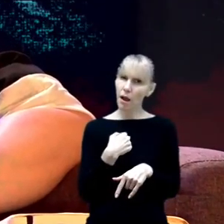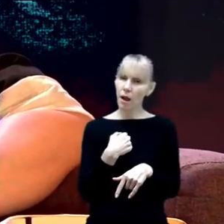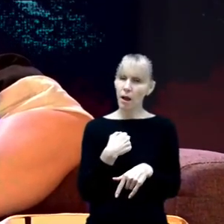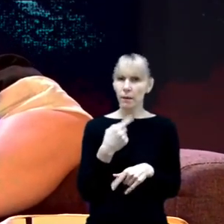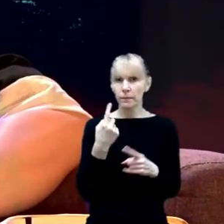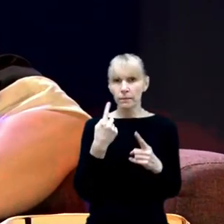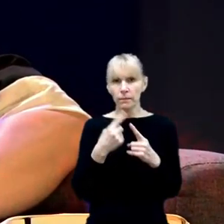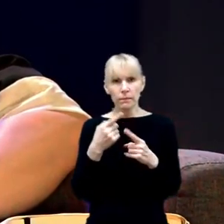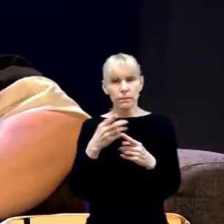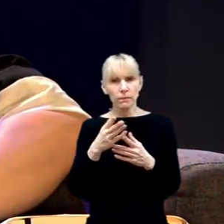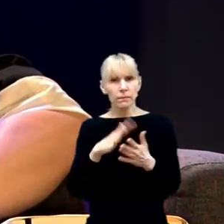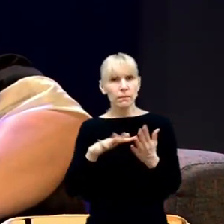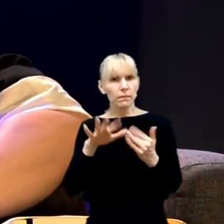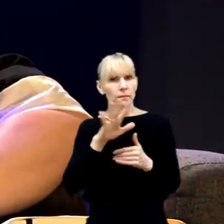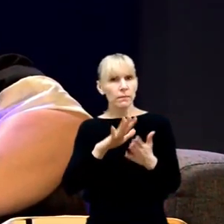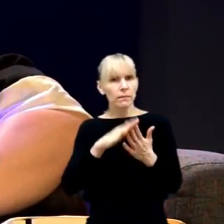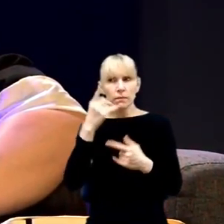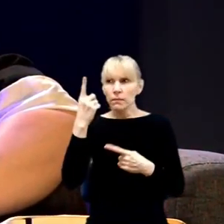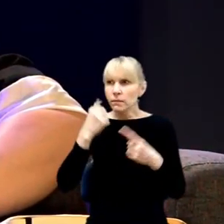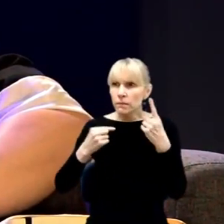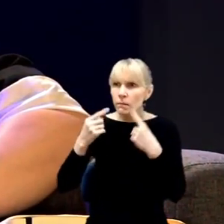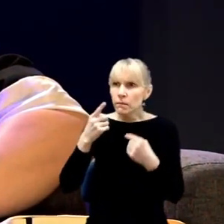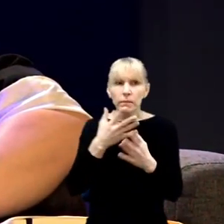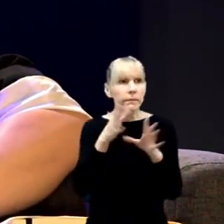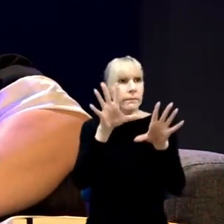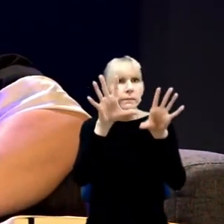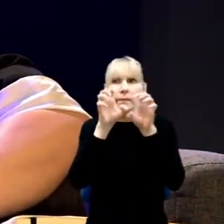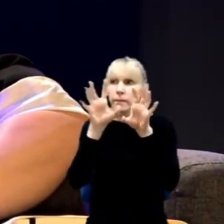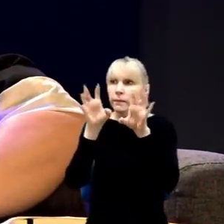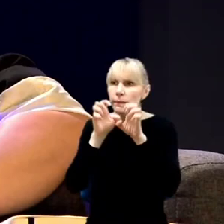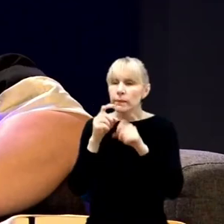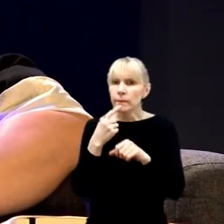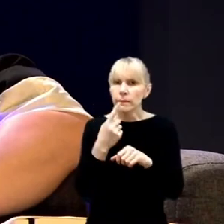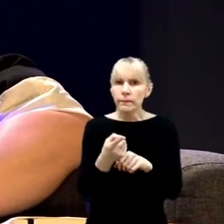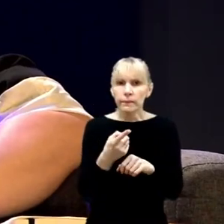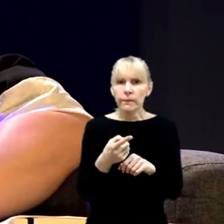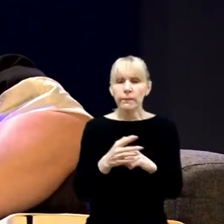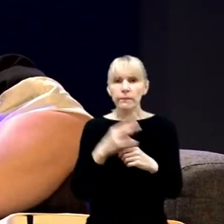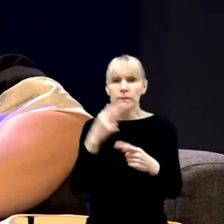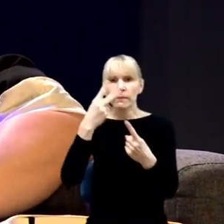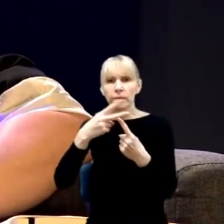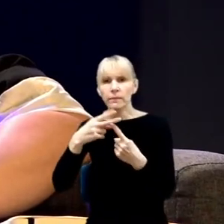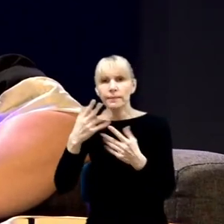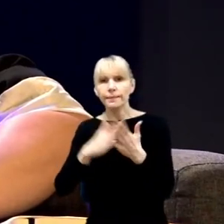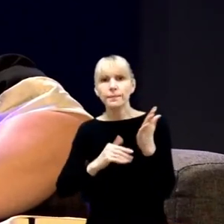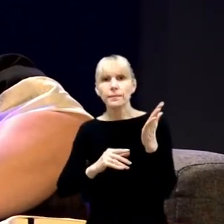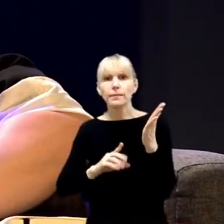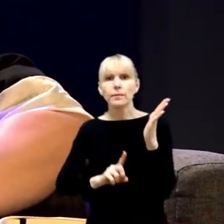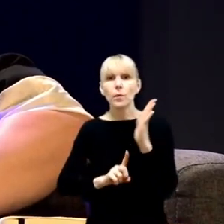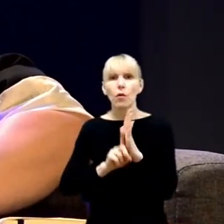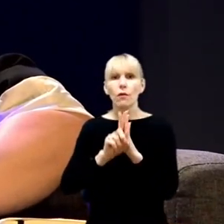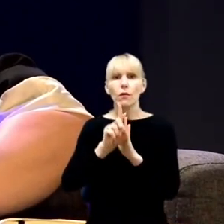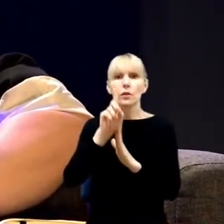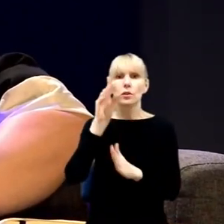te doniesienia medialne, które mówiły o podwyżkach czynszu w programie Mieszkanie+,